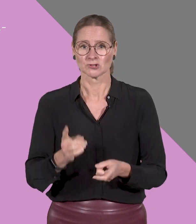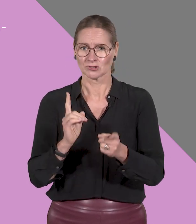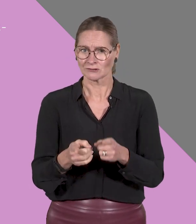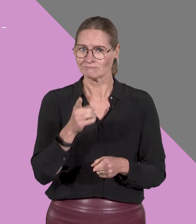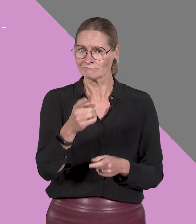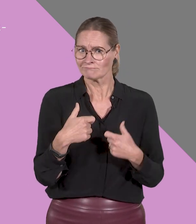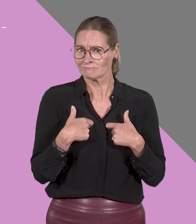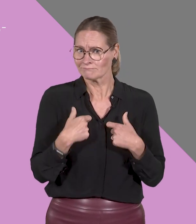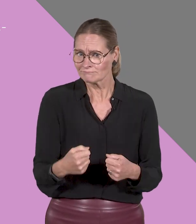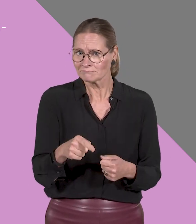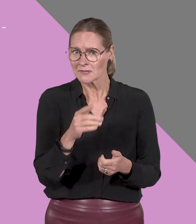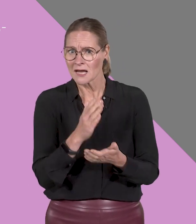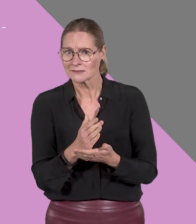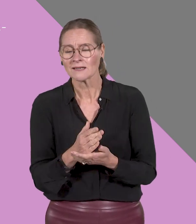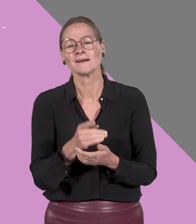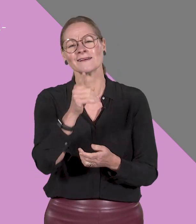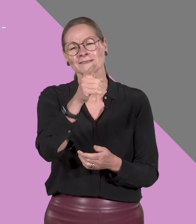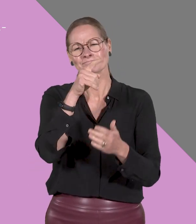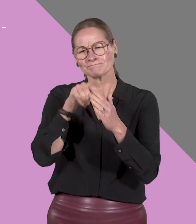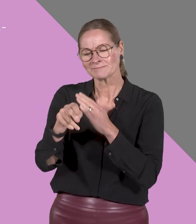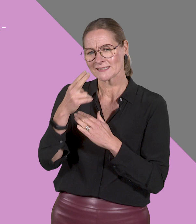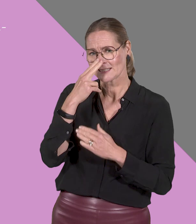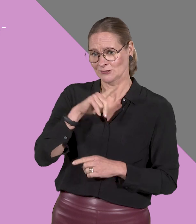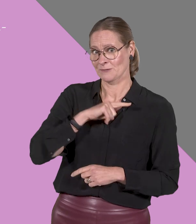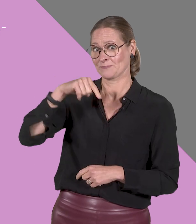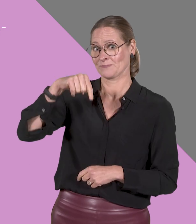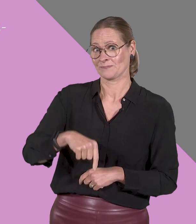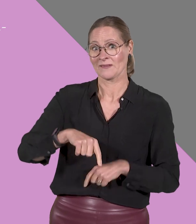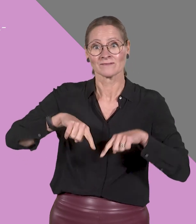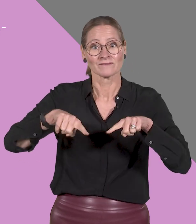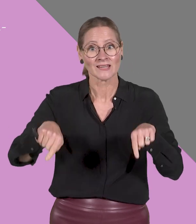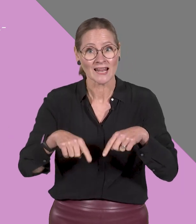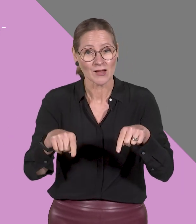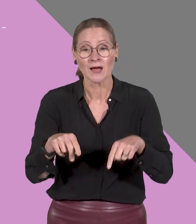Jos kiinnostuit asiasta, käy katsomassa oheinen video, -